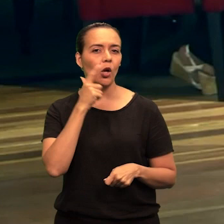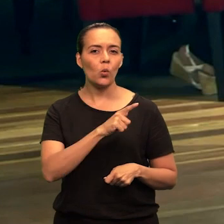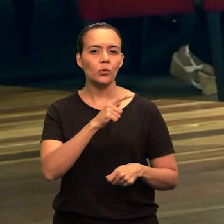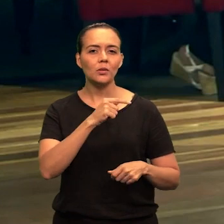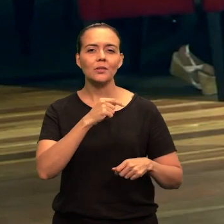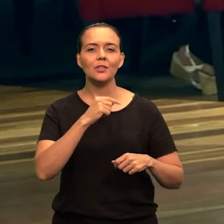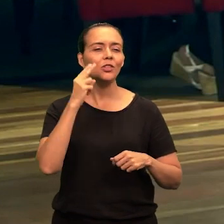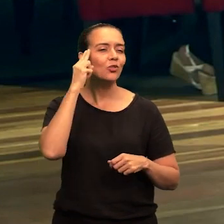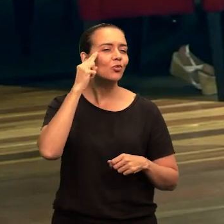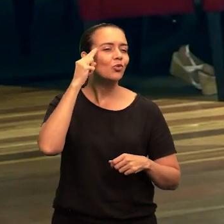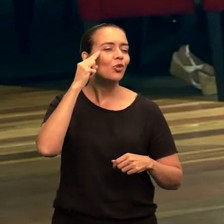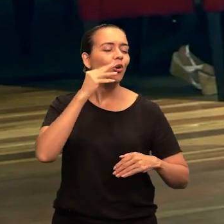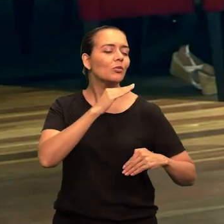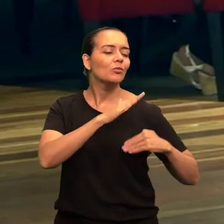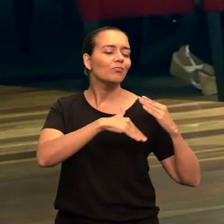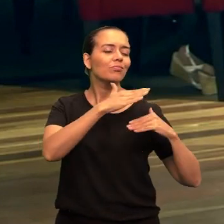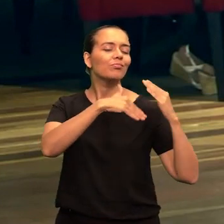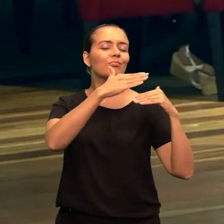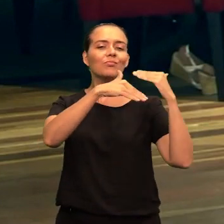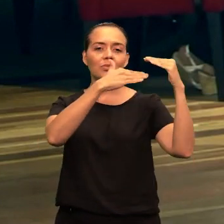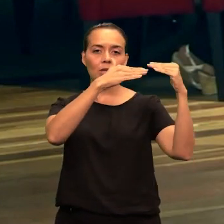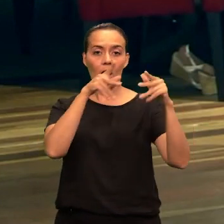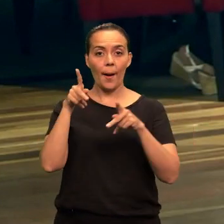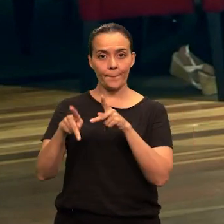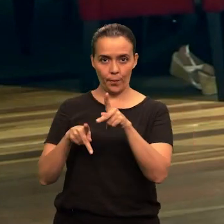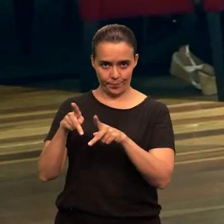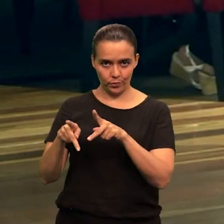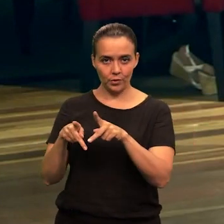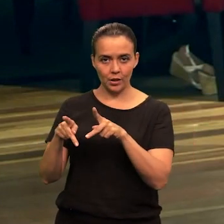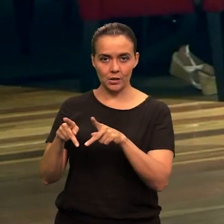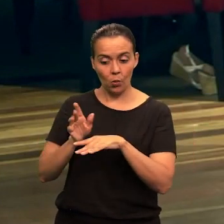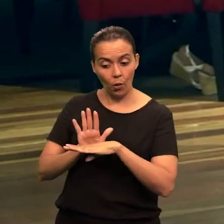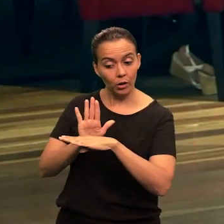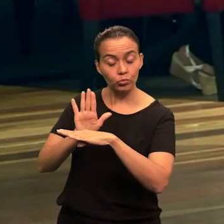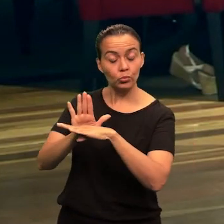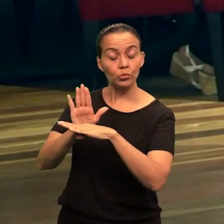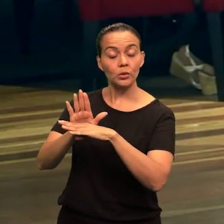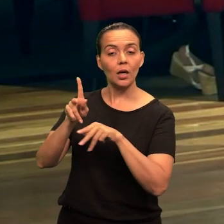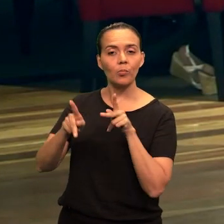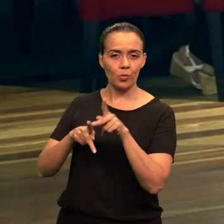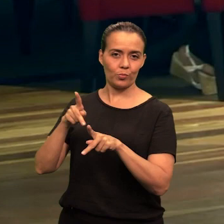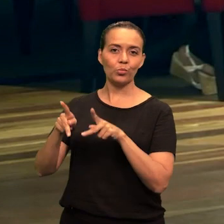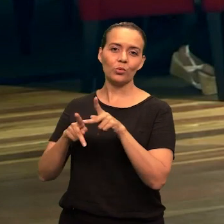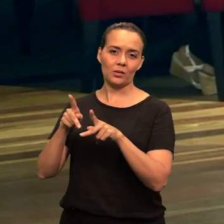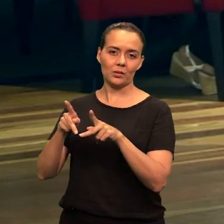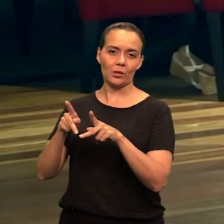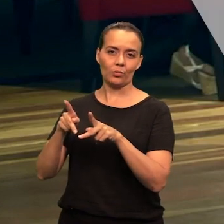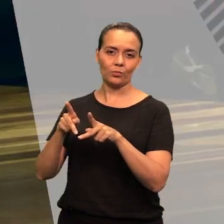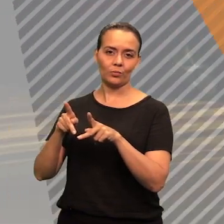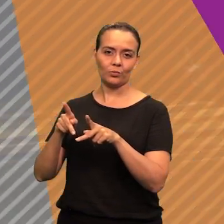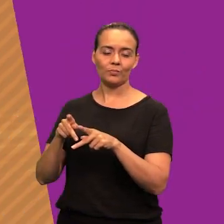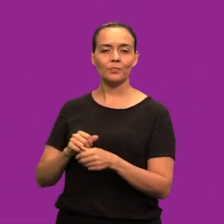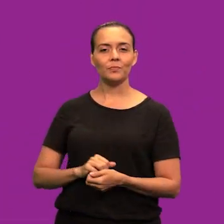de construir sonhos, de conduzir uma população, de conduzir um povo até um determinado lugar.